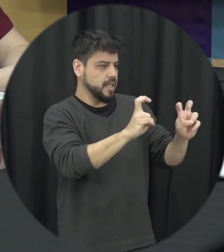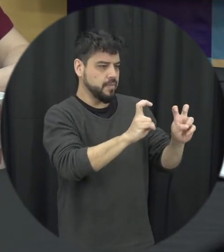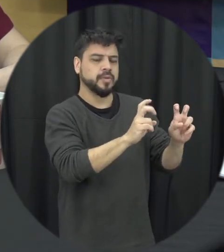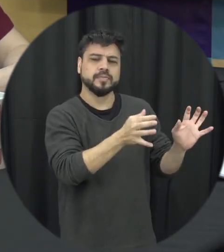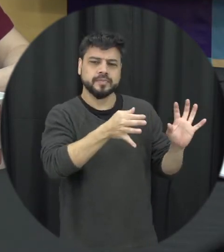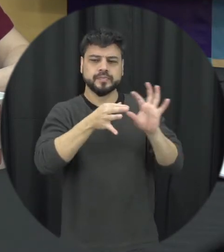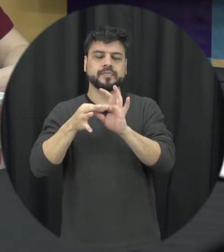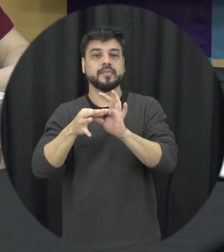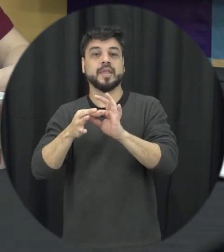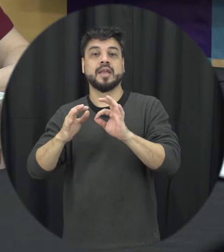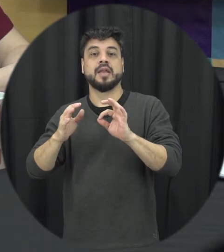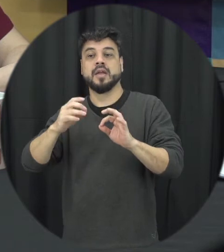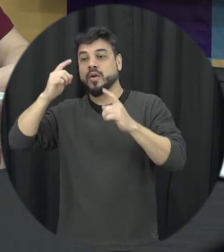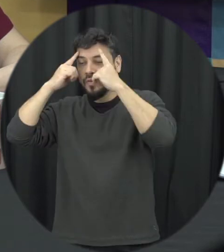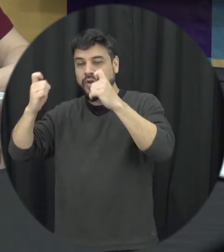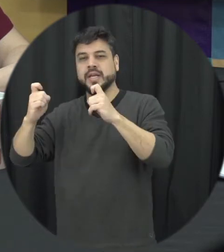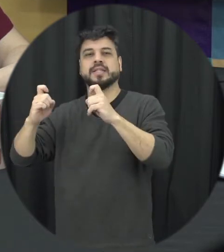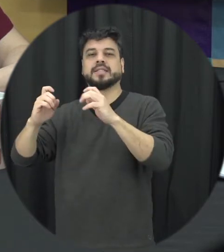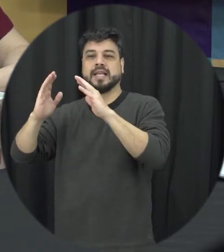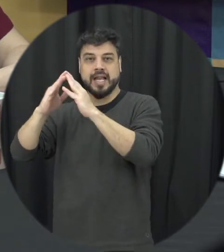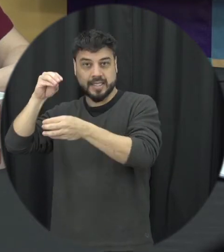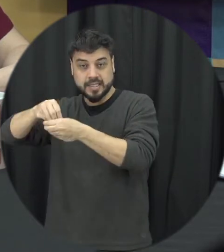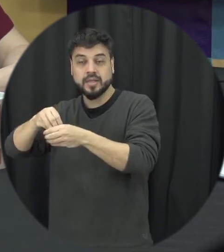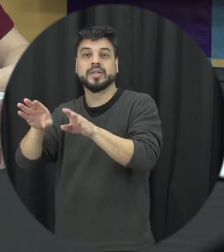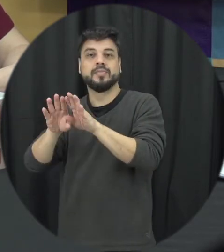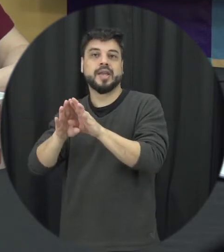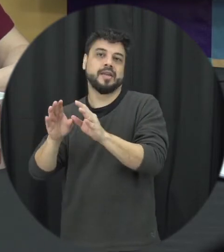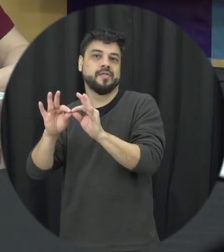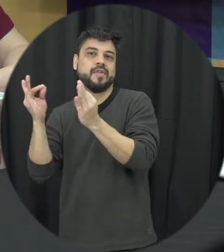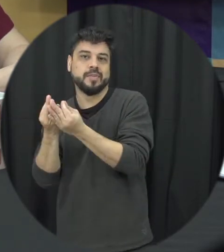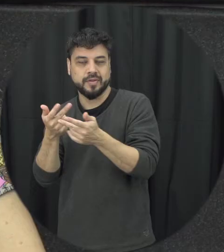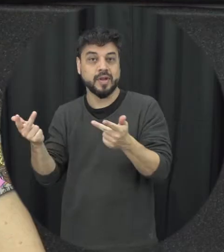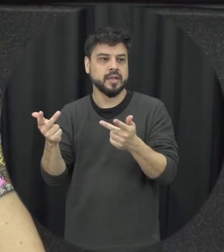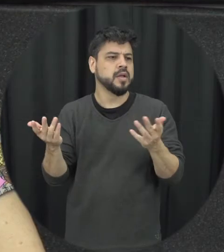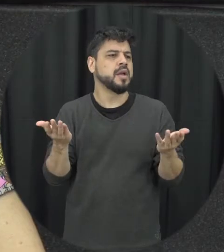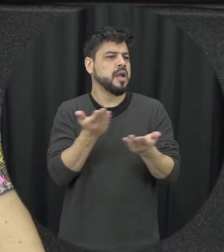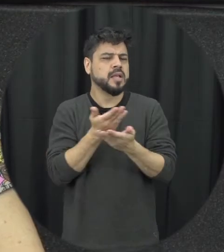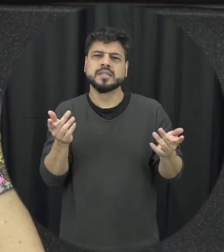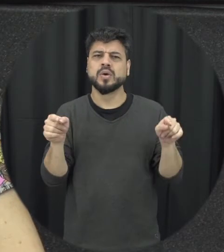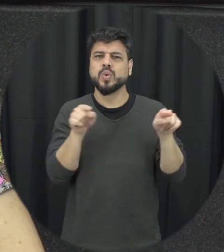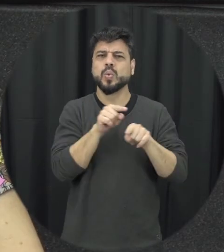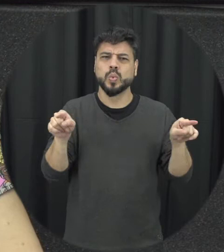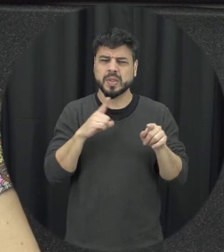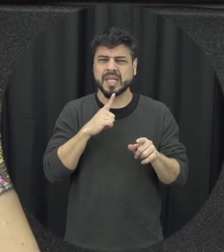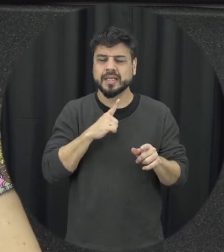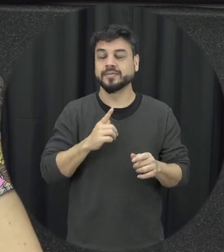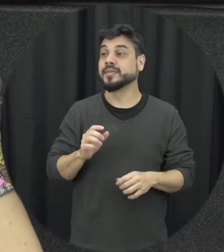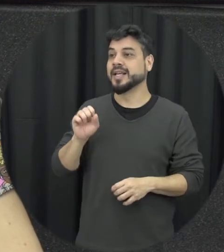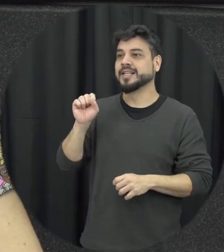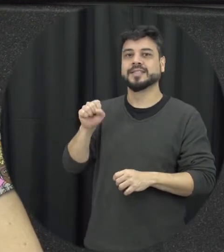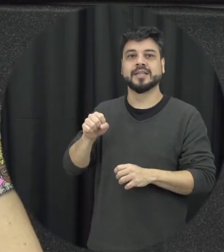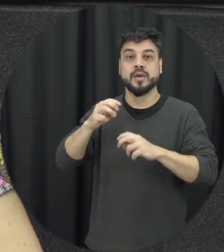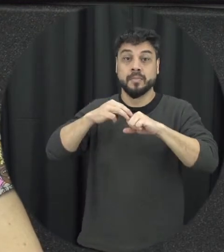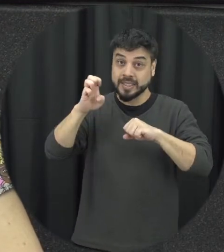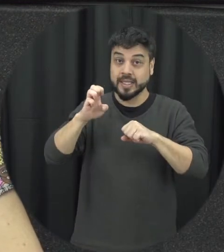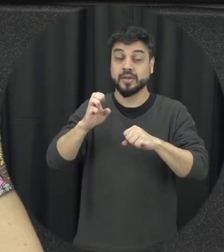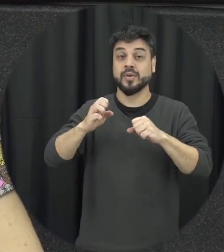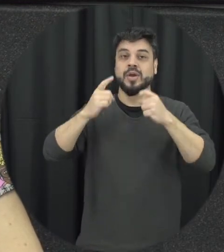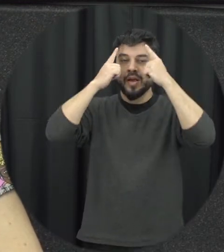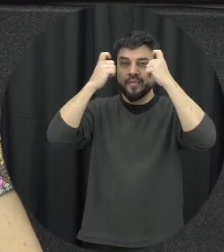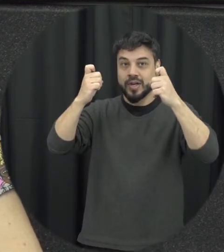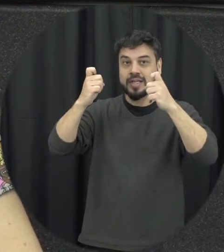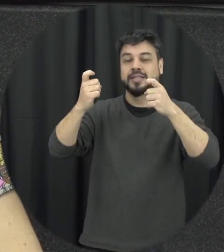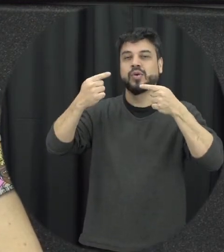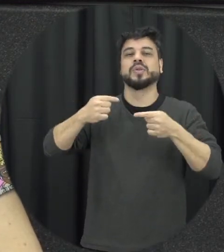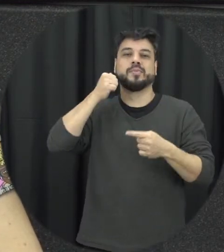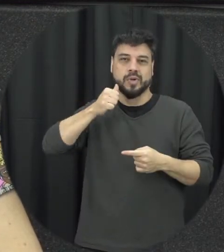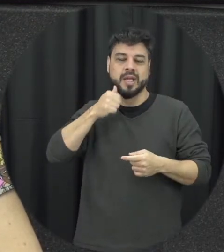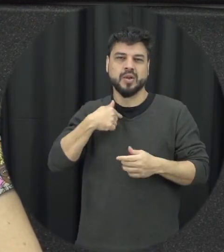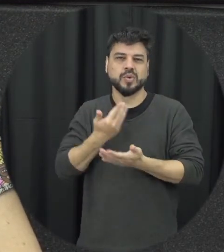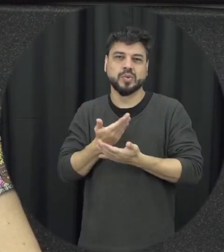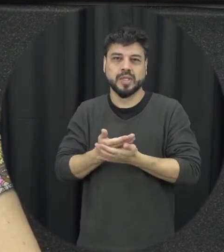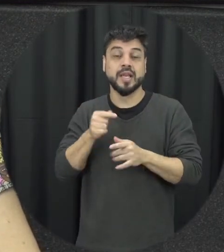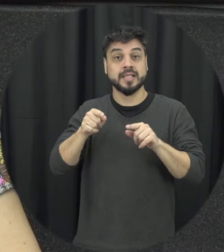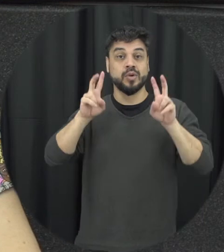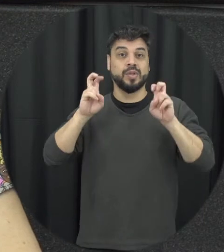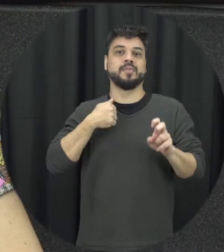doméstica e inter familiar? No doutorado estudei em relação à violência contra a mulher e foi justamente para entender